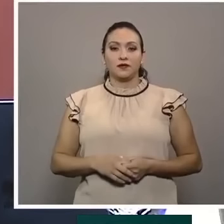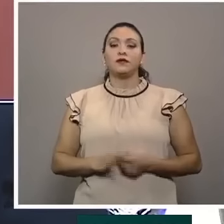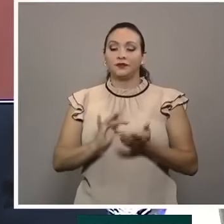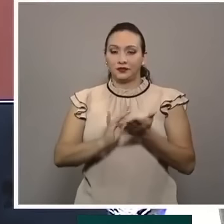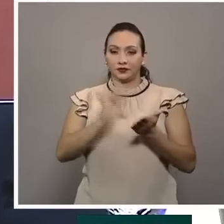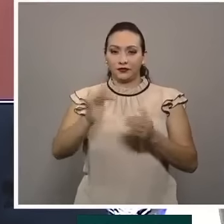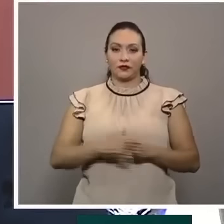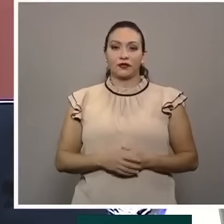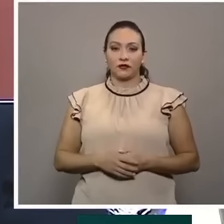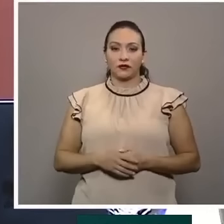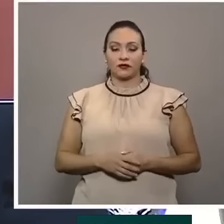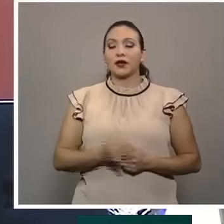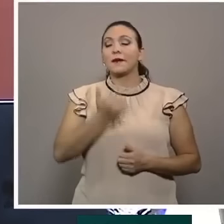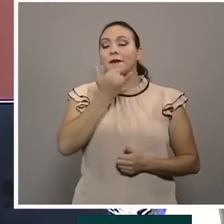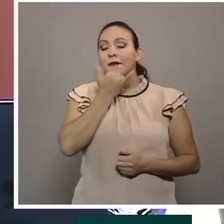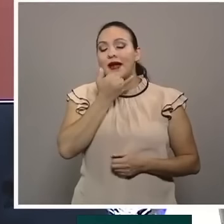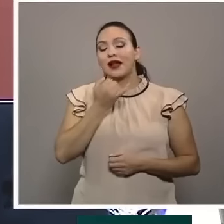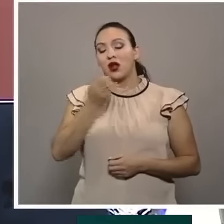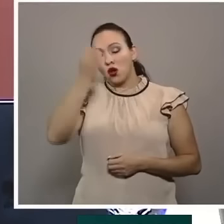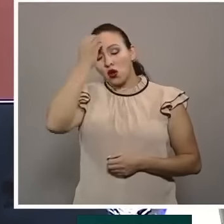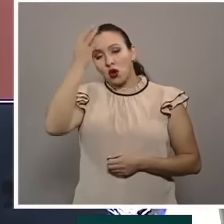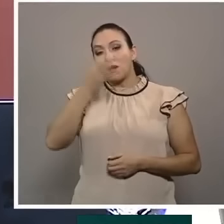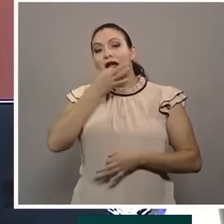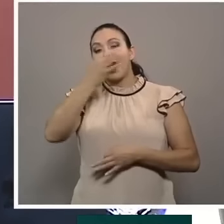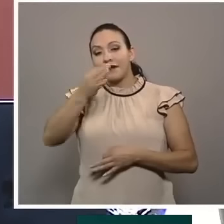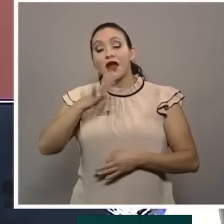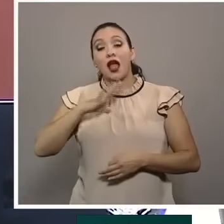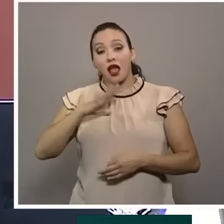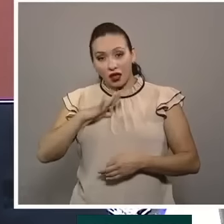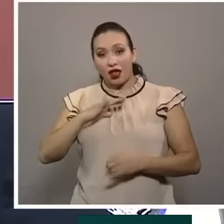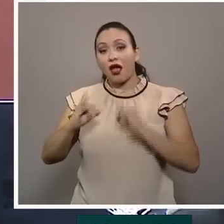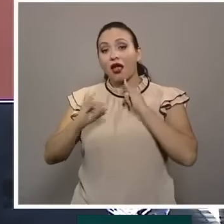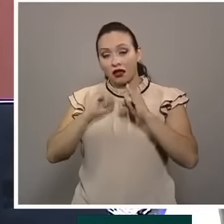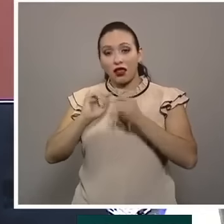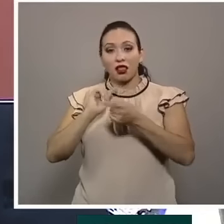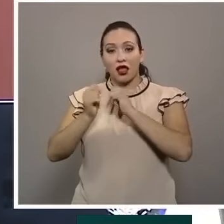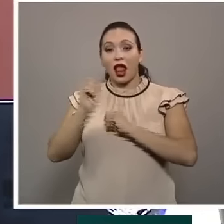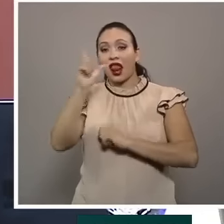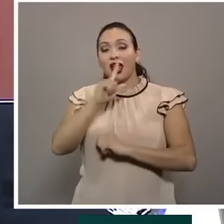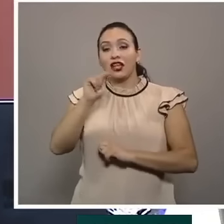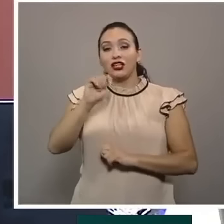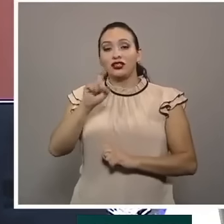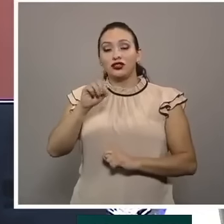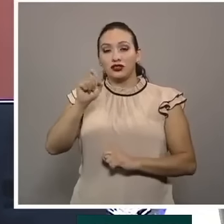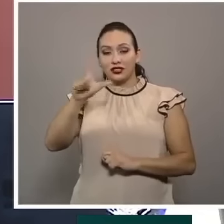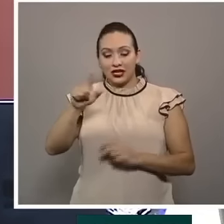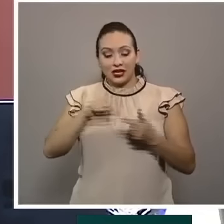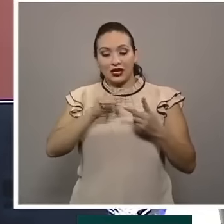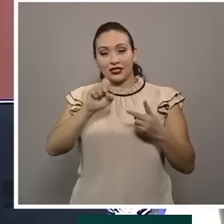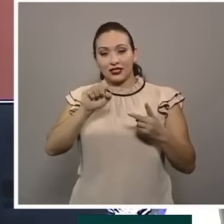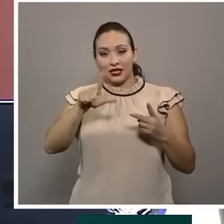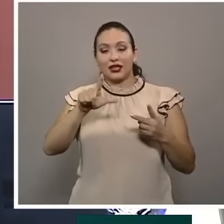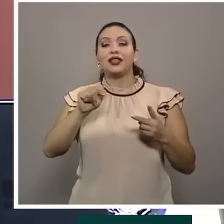decir que vamos a tener traducción al la lenguasil y tseltal para que los que están aquí presentes,